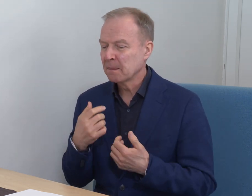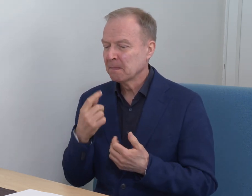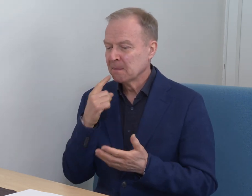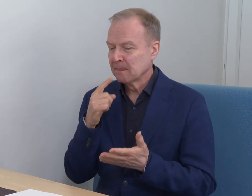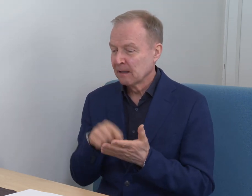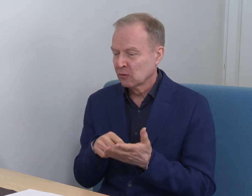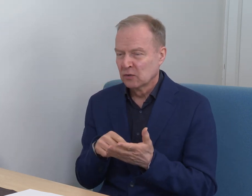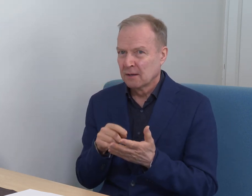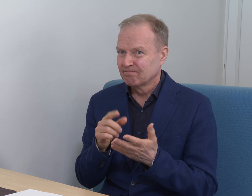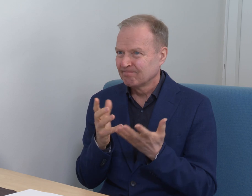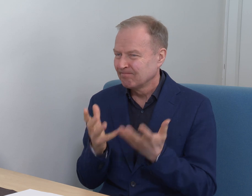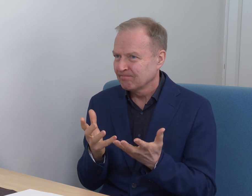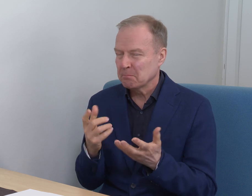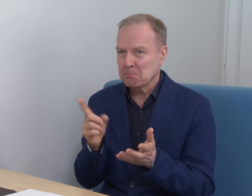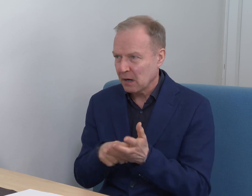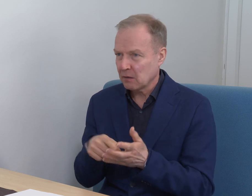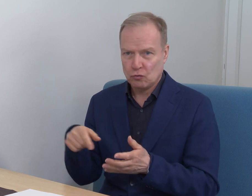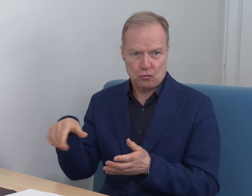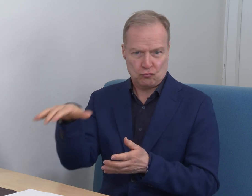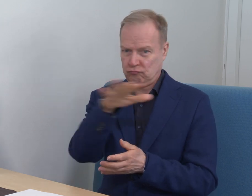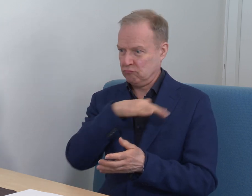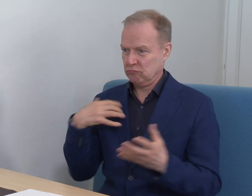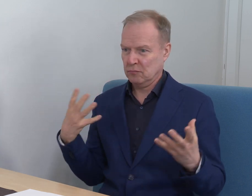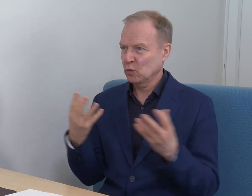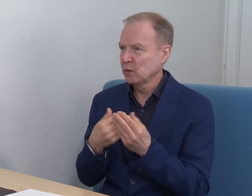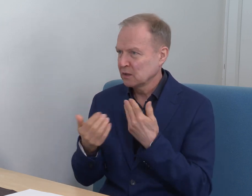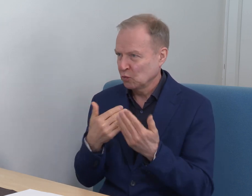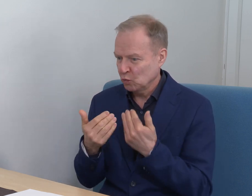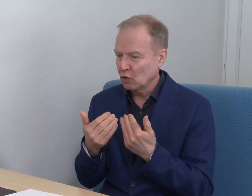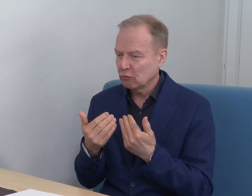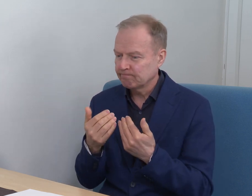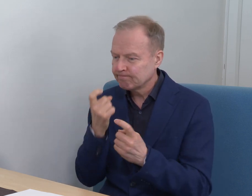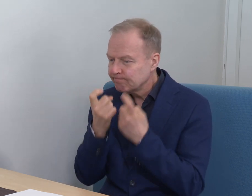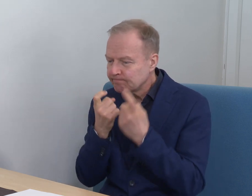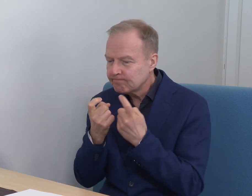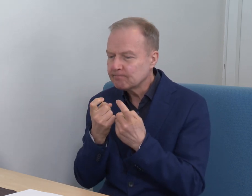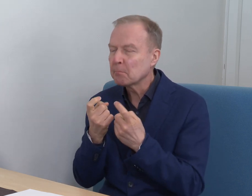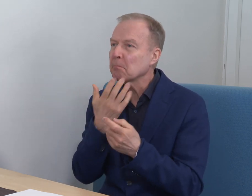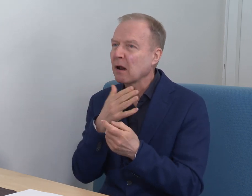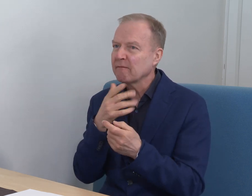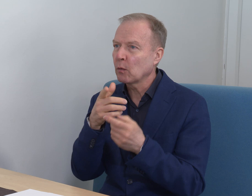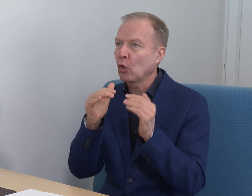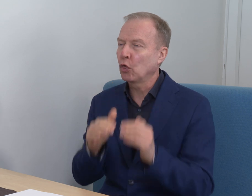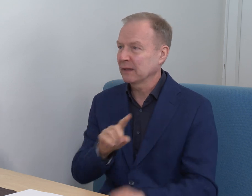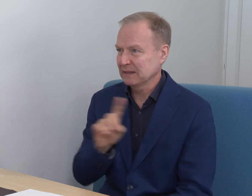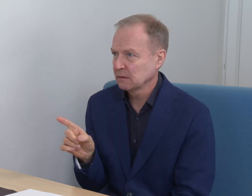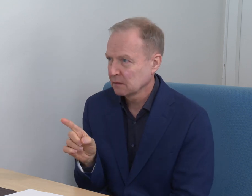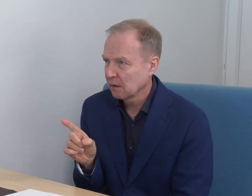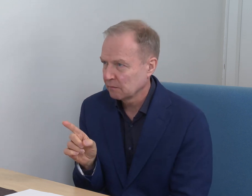On siis yhdessä tehtävä kaikki mahdollinen sen eteen, ettei palvelu heikkene.